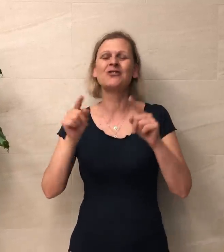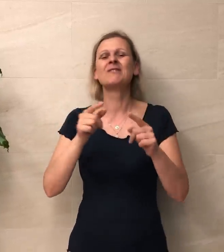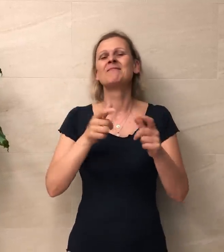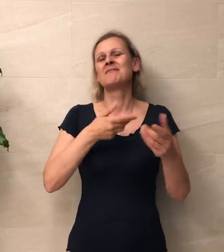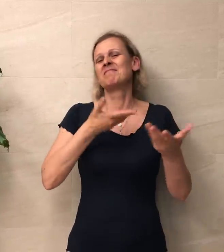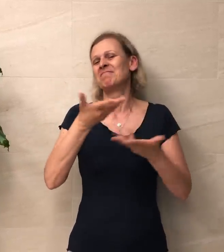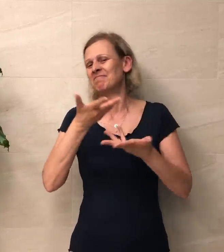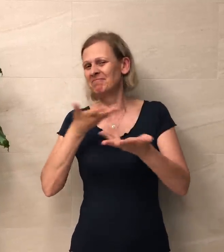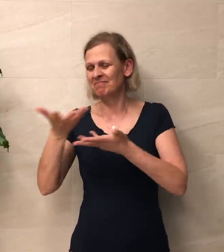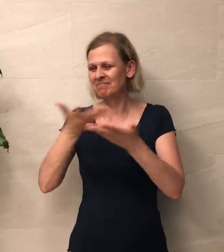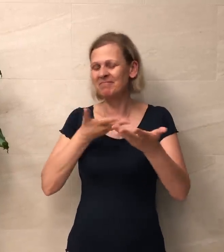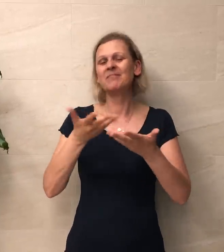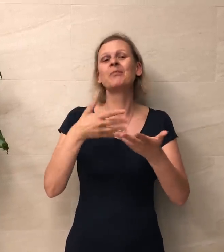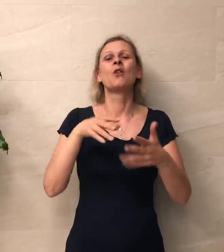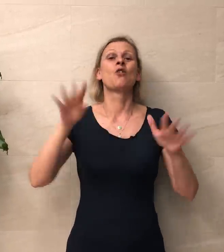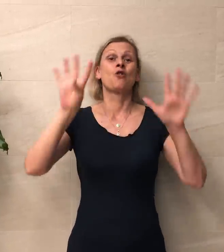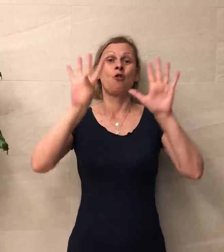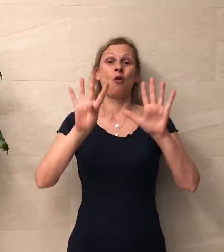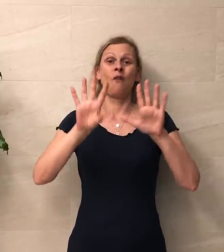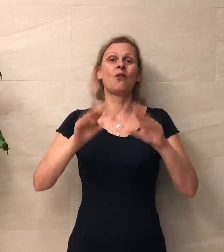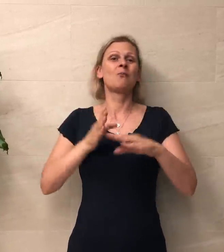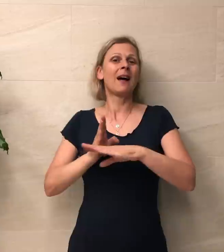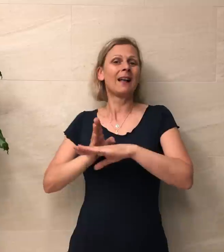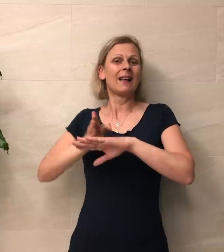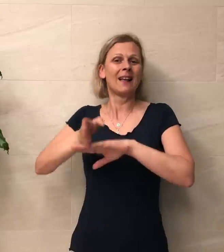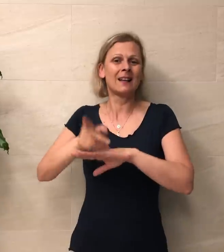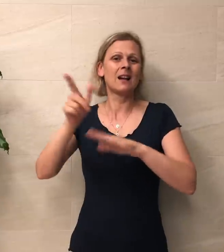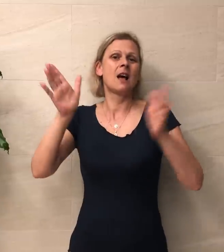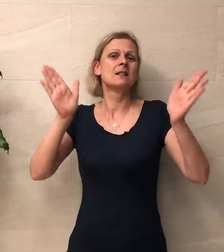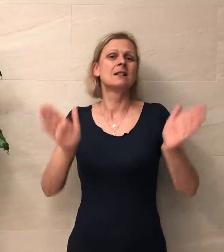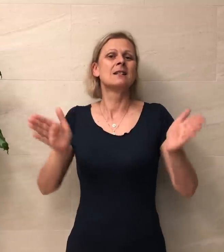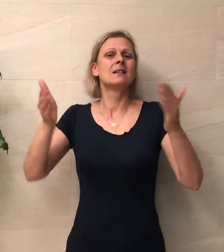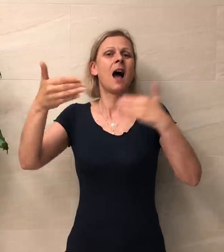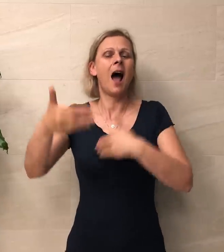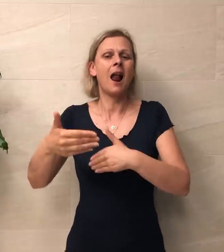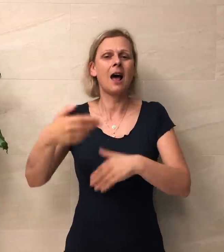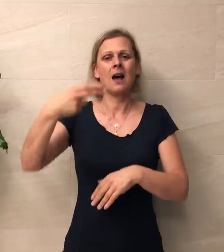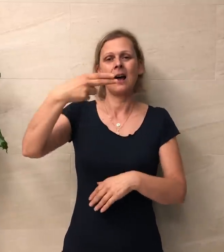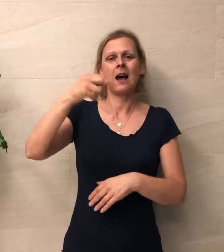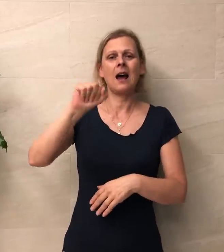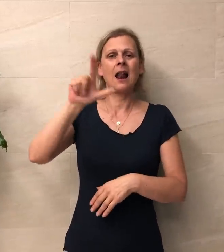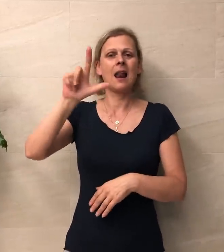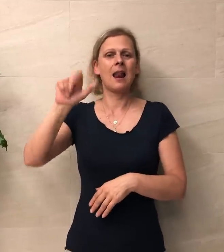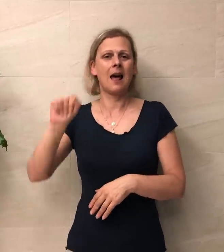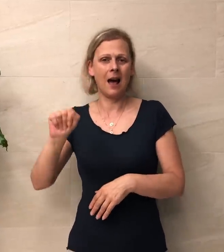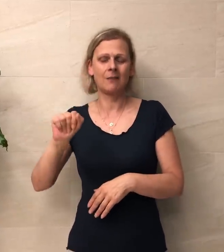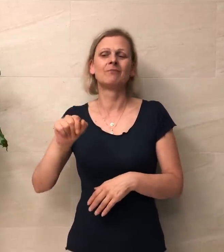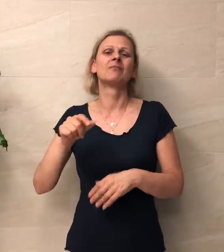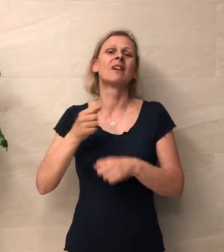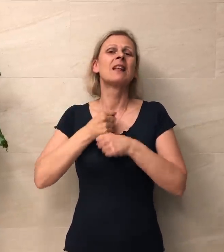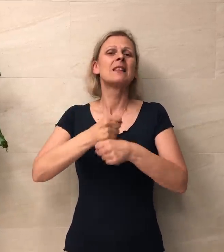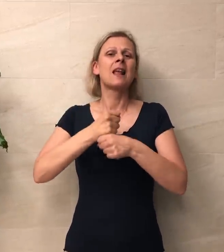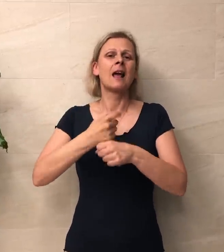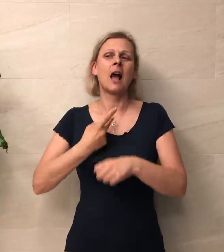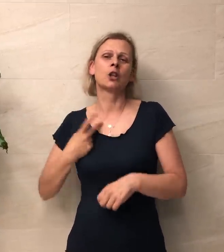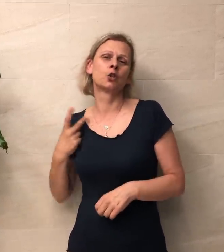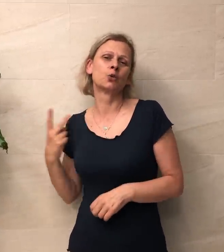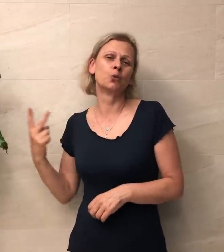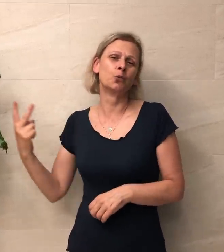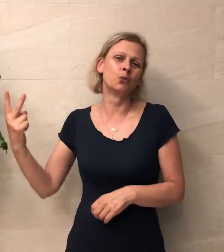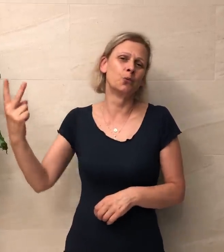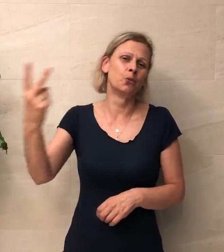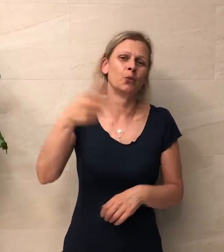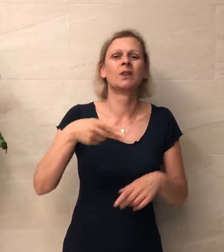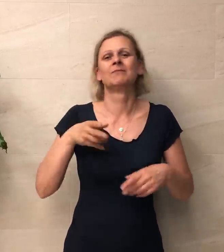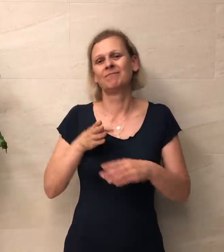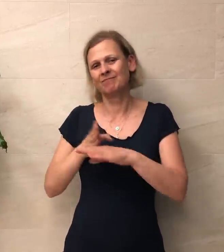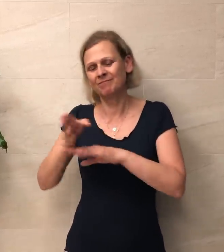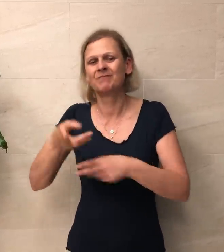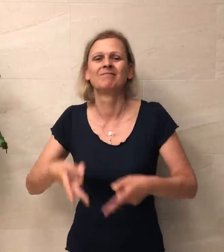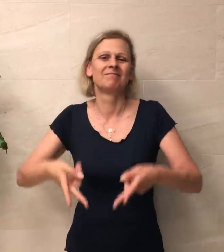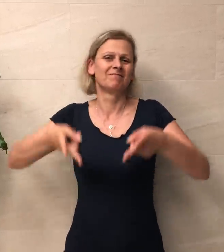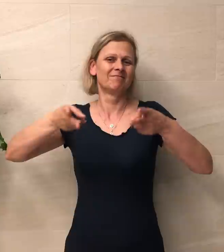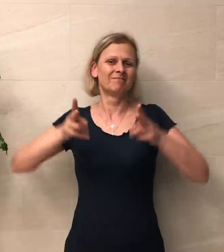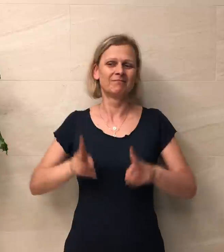scambiare un saluto con alcune persone di nostra conoscenza. Alle 09.00 hanno fatto il loro ingresso nella sala “Halla” due Delegati di ciascuna delle Associazioni